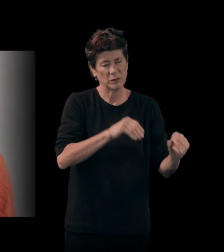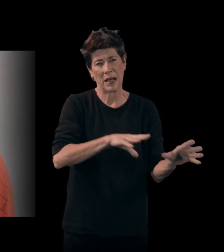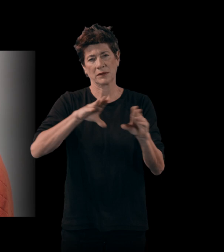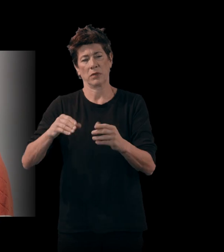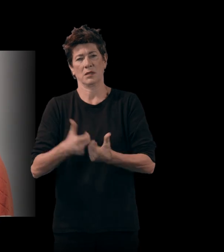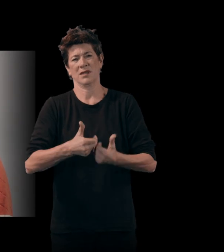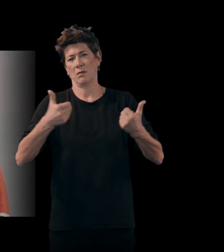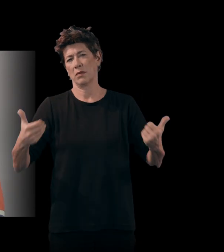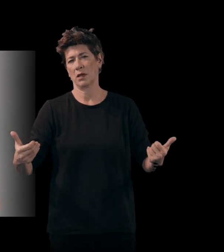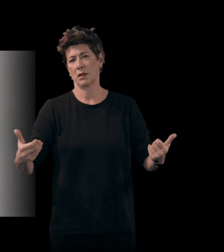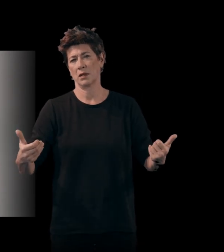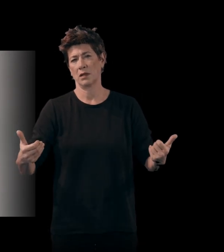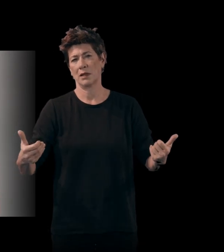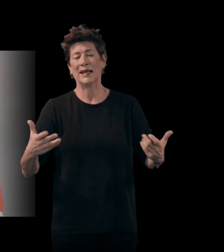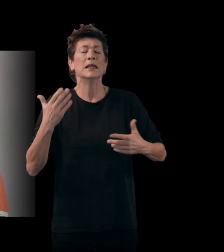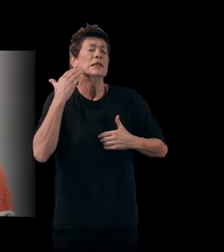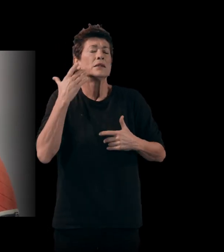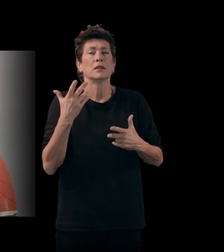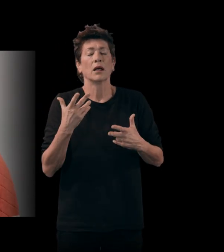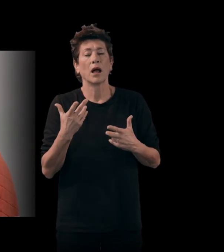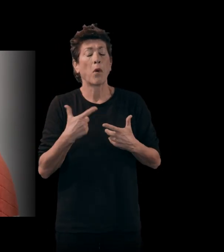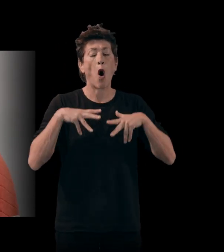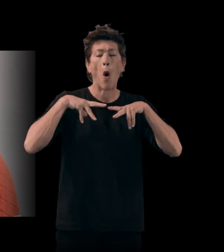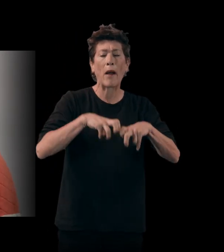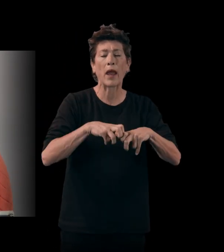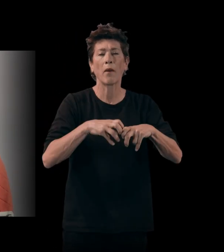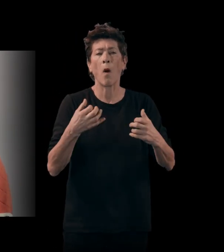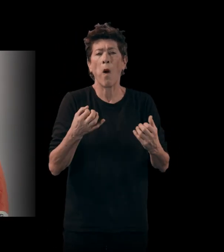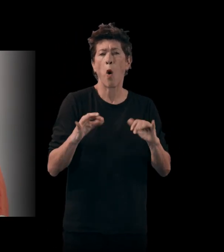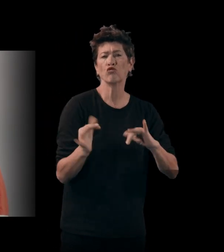Si je joue trop quand je fais une enquête, je commence à faire le